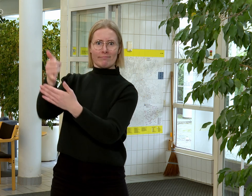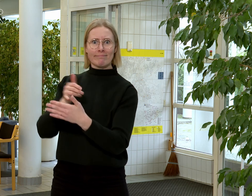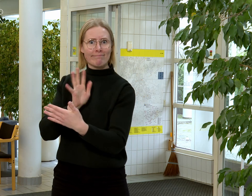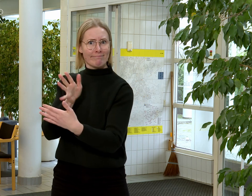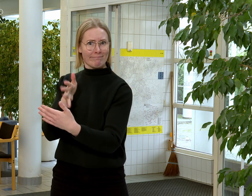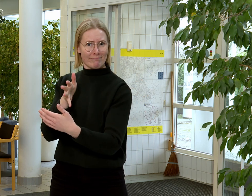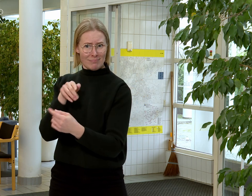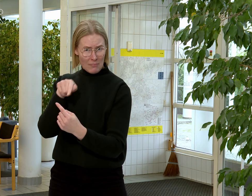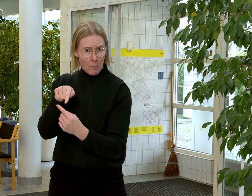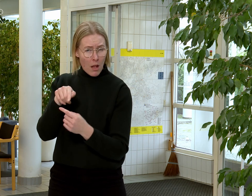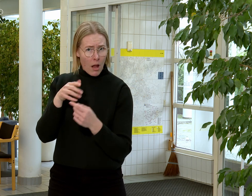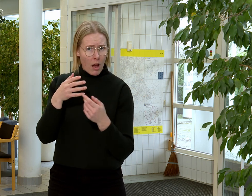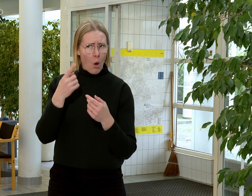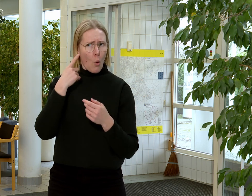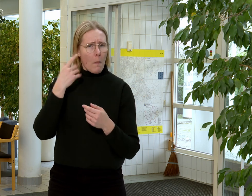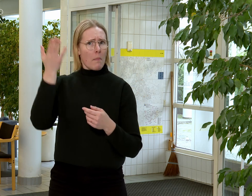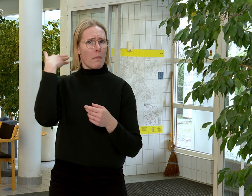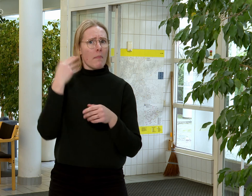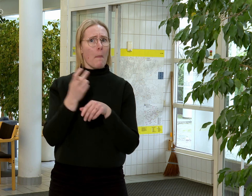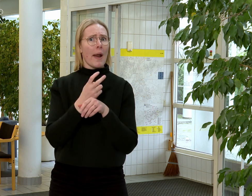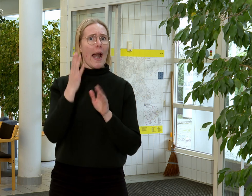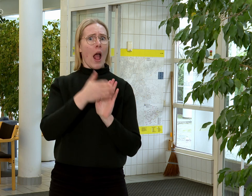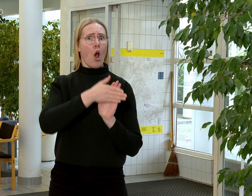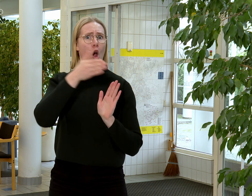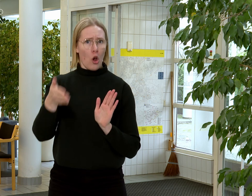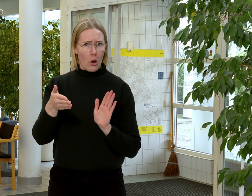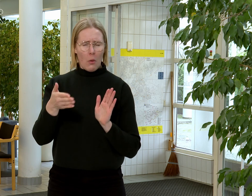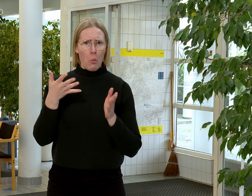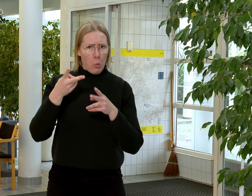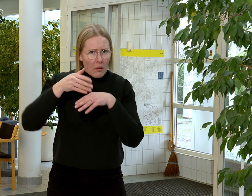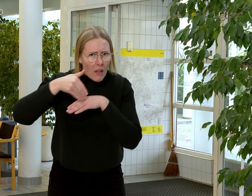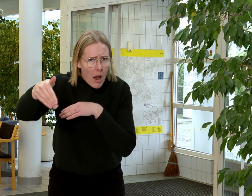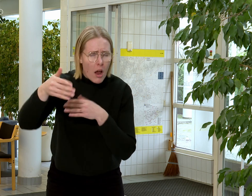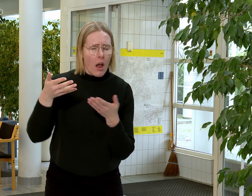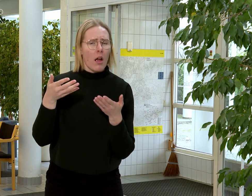Hätäilmoitus viittomakielellä -palvelu on saanut jatkoaikaa.